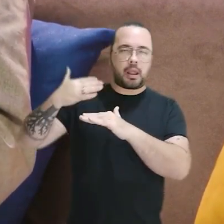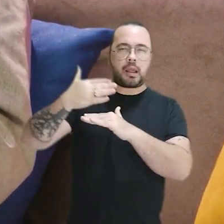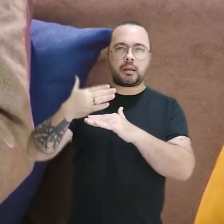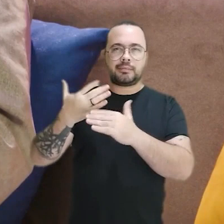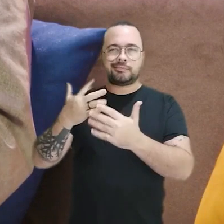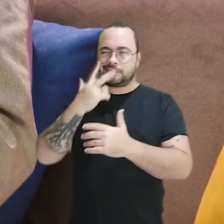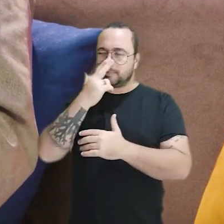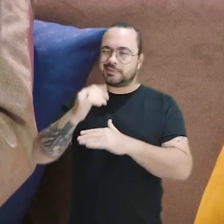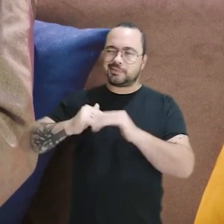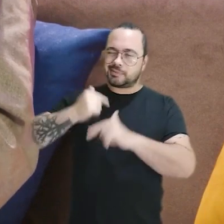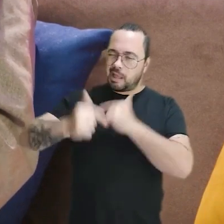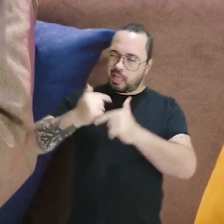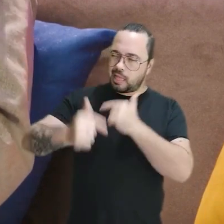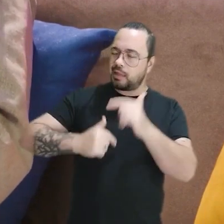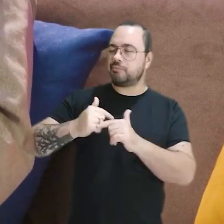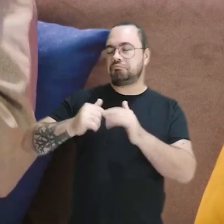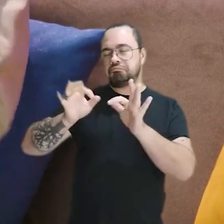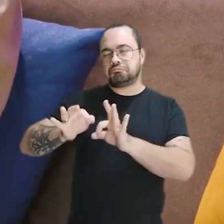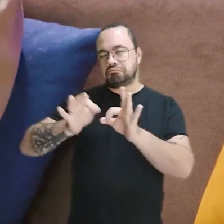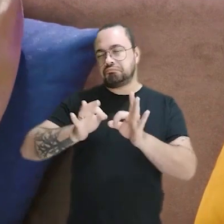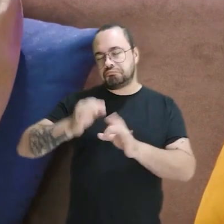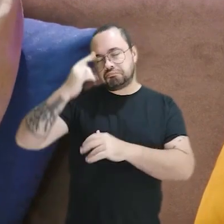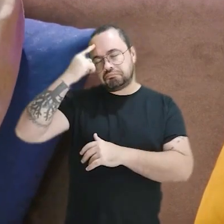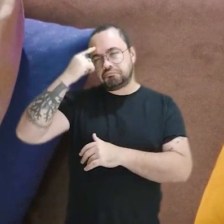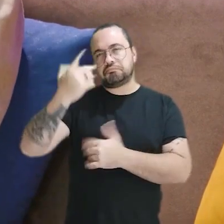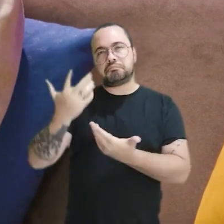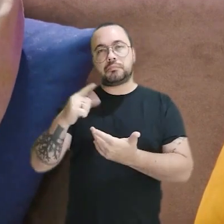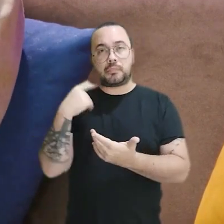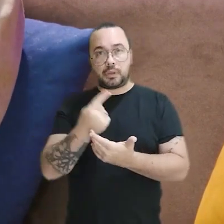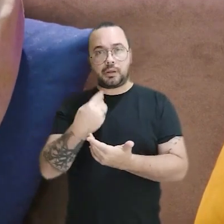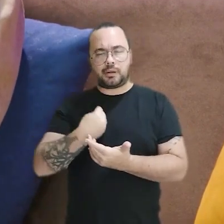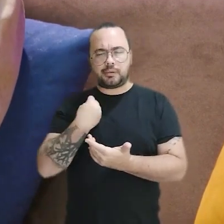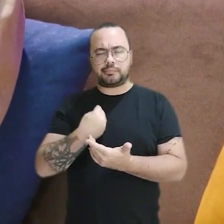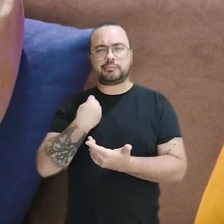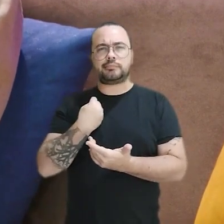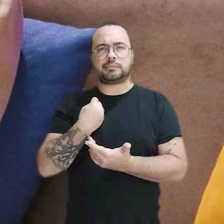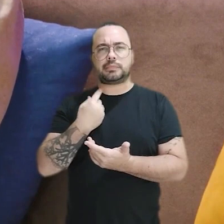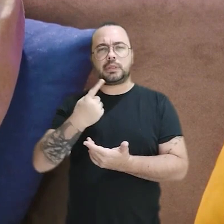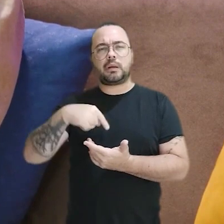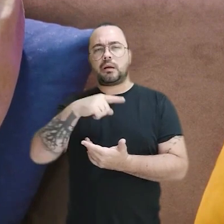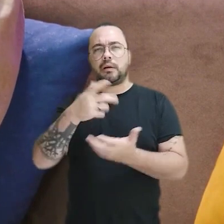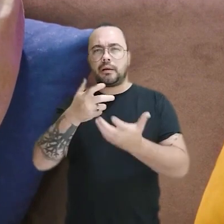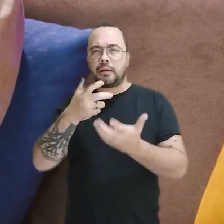quanto mais cê trabalha, mais certo tá. A gente vive num esquema que cultua bilionários, entendeu? Tipo assim,